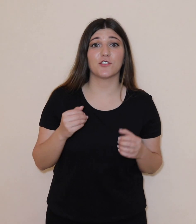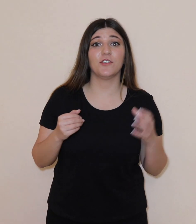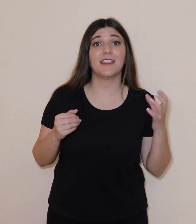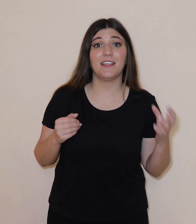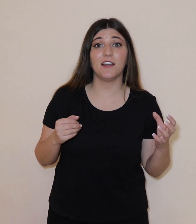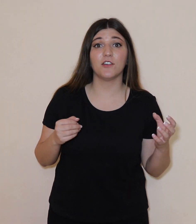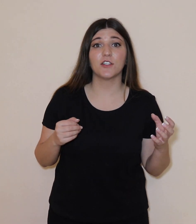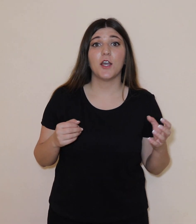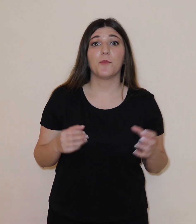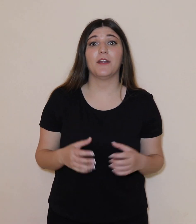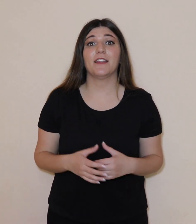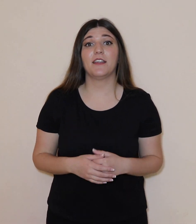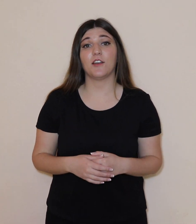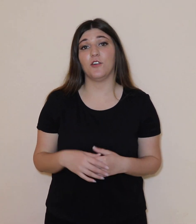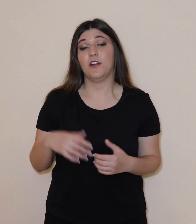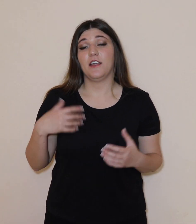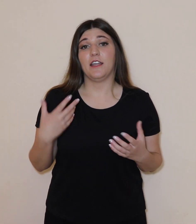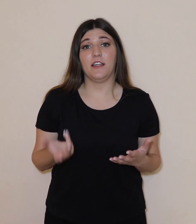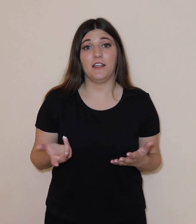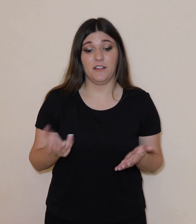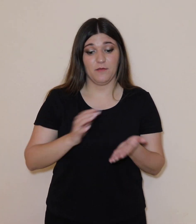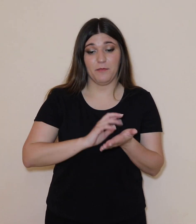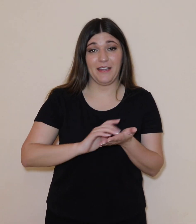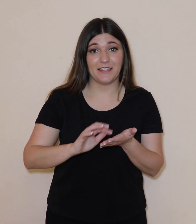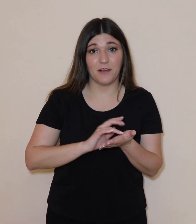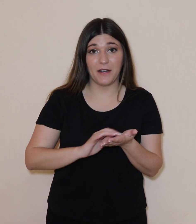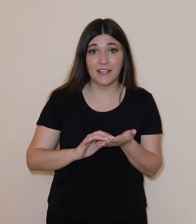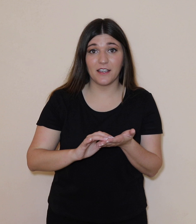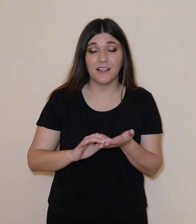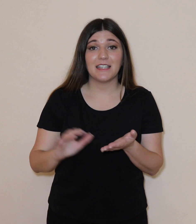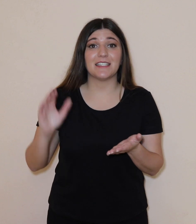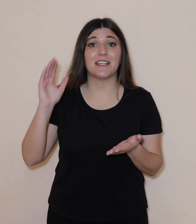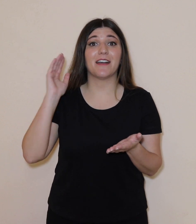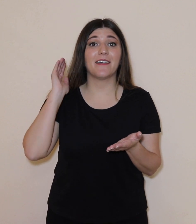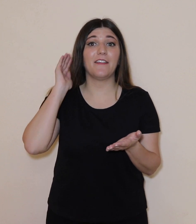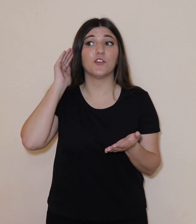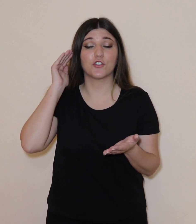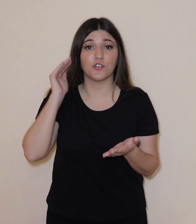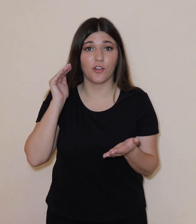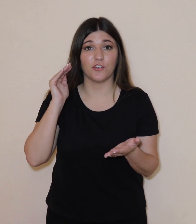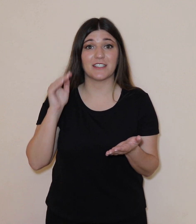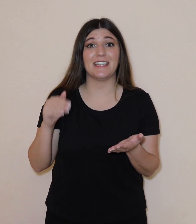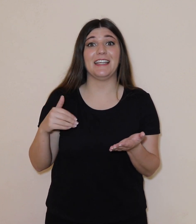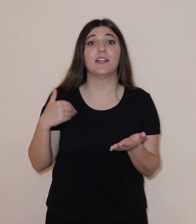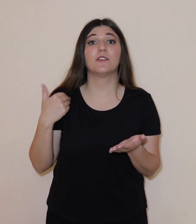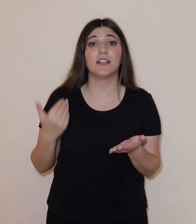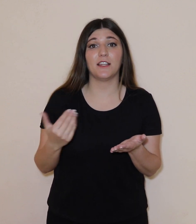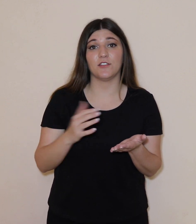son ciegos pueden hacerlo mediante el "braille" si se van quedando sordos seguirán utilizando el